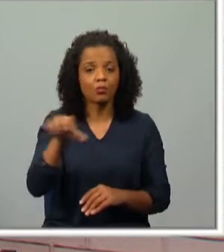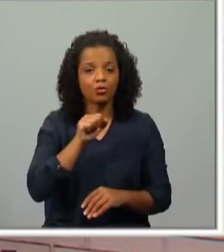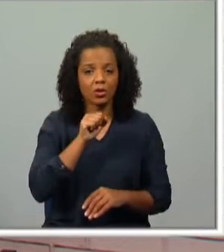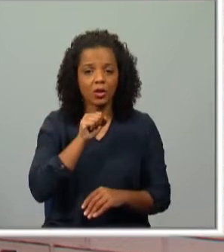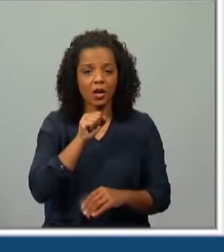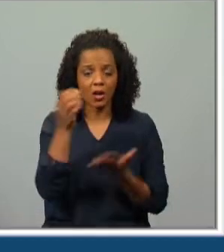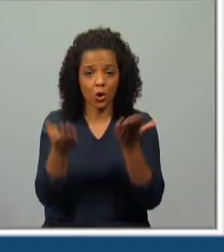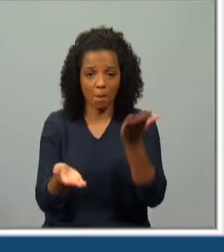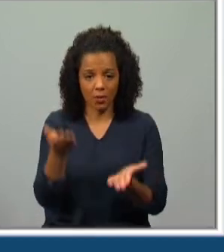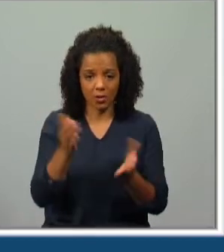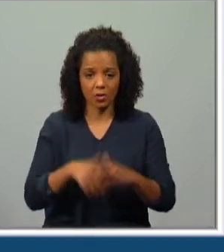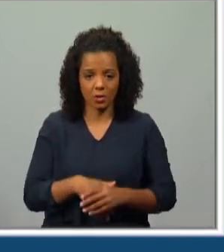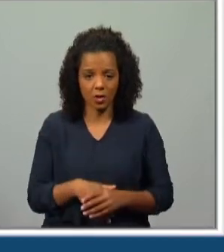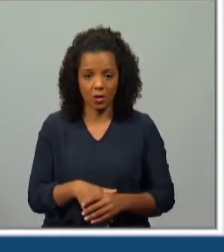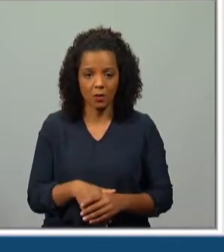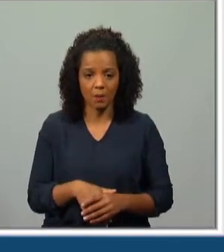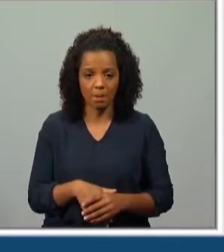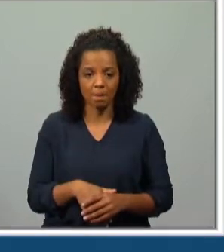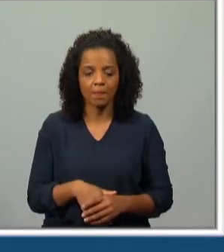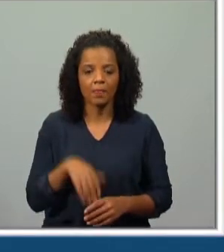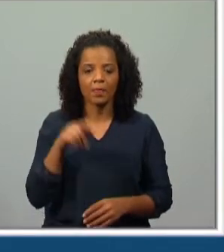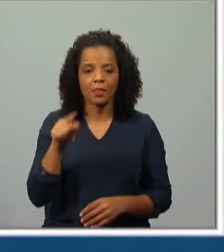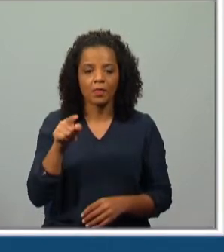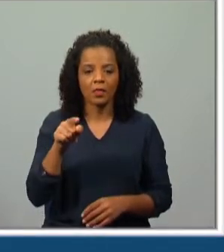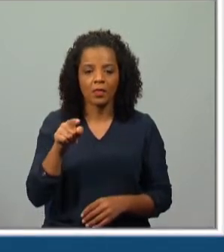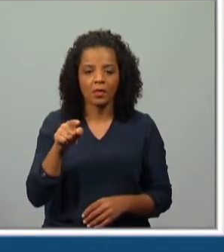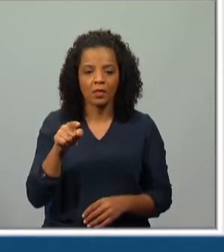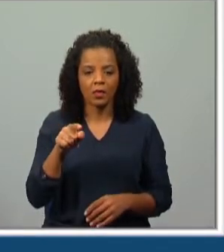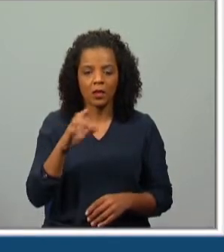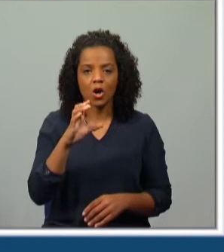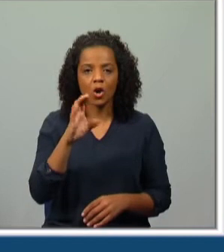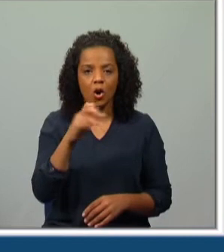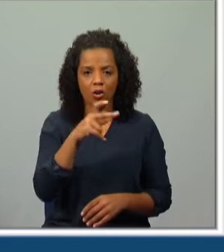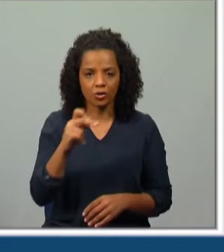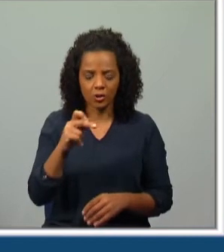corporativa não é Então temos a costa que se perfilava como uma linha branca 公司不是所以我們有海岸像一條白線一樣突出